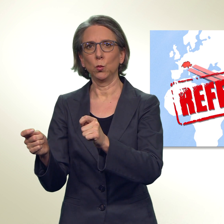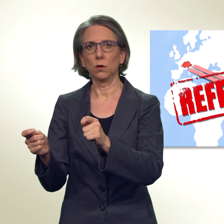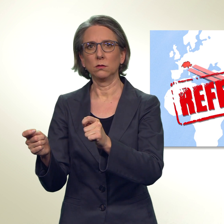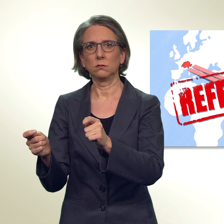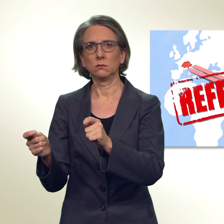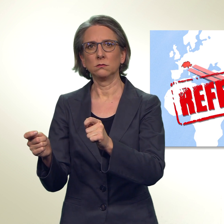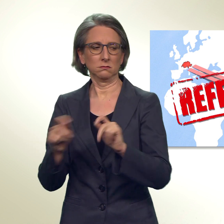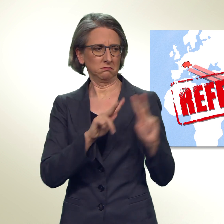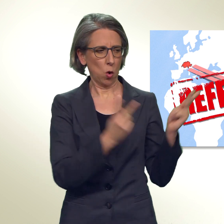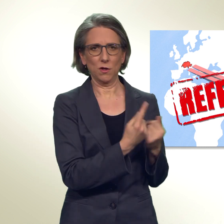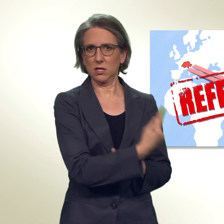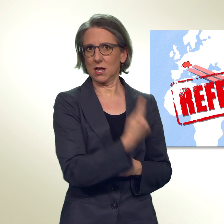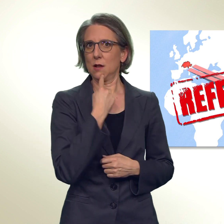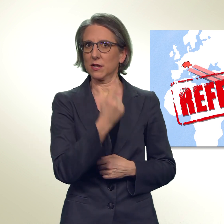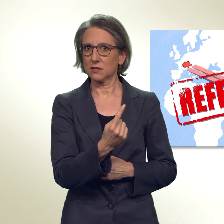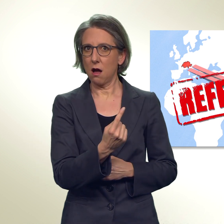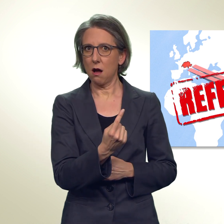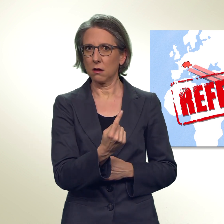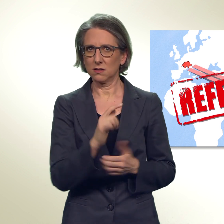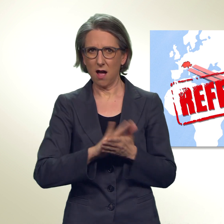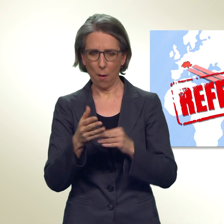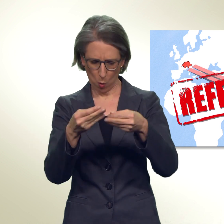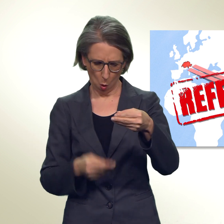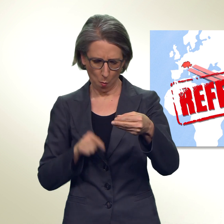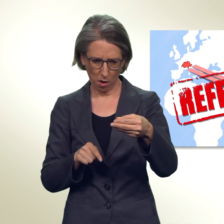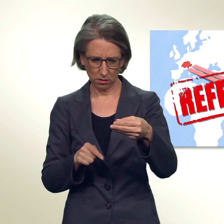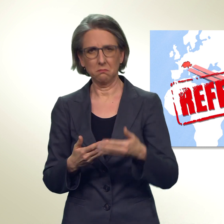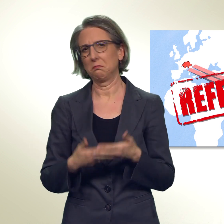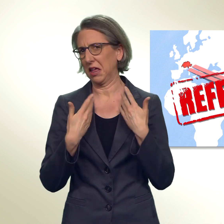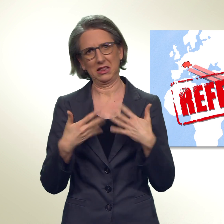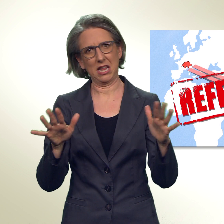Aus der Sicht des Komitees wird das Abkommen in Indonesien nichts bewirken.